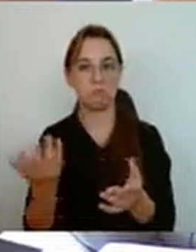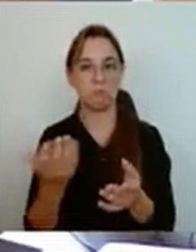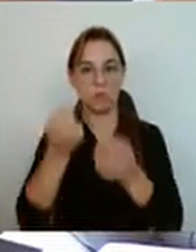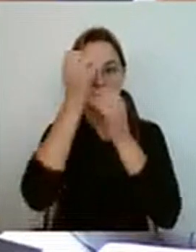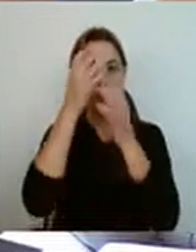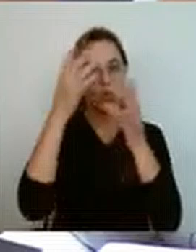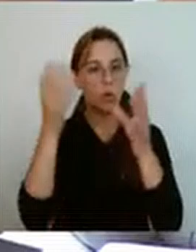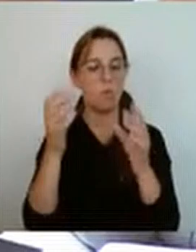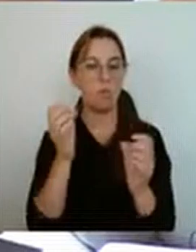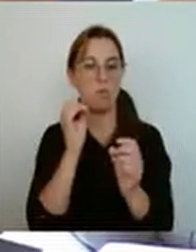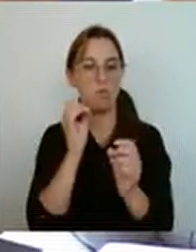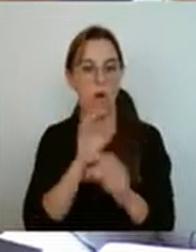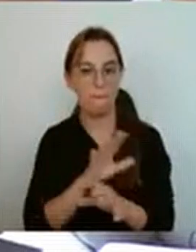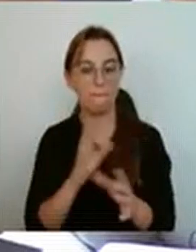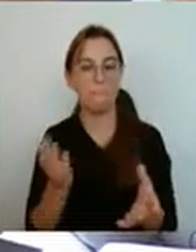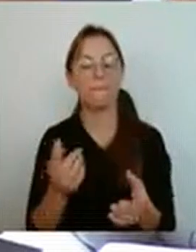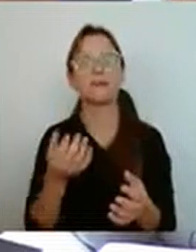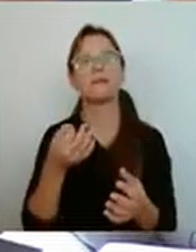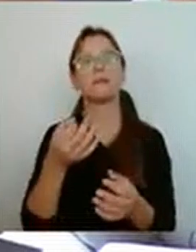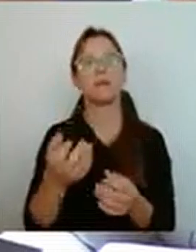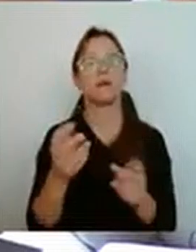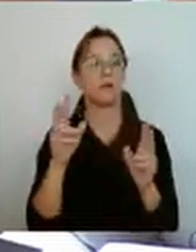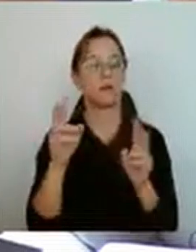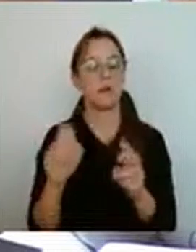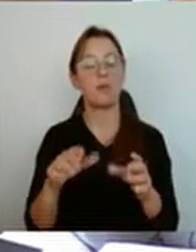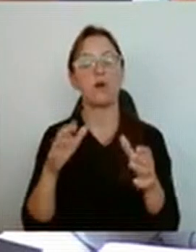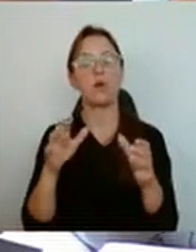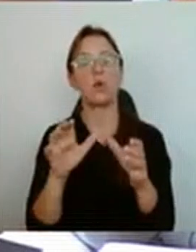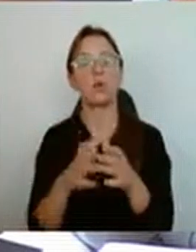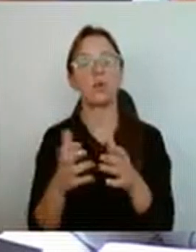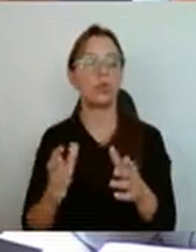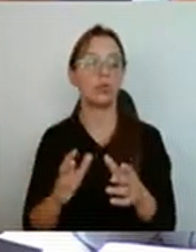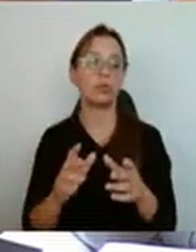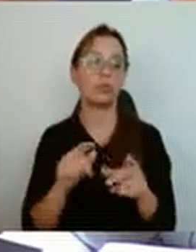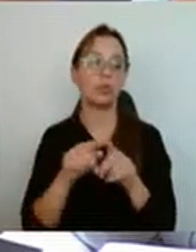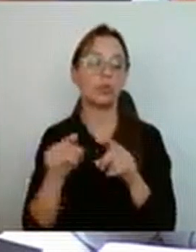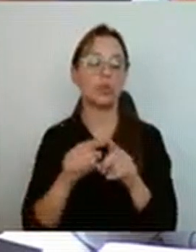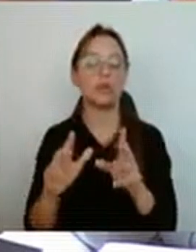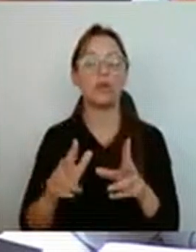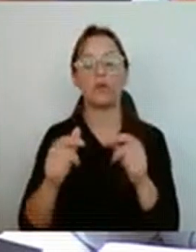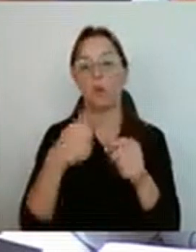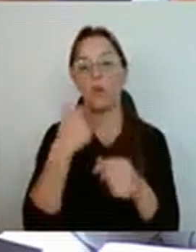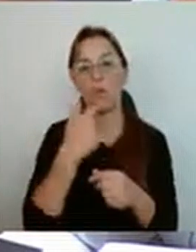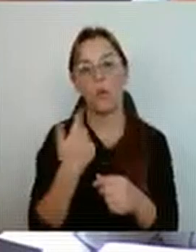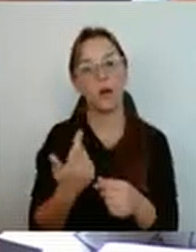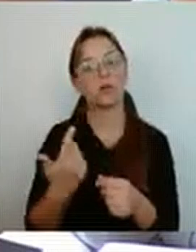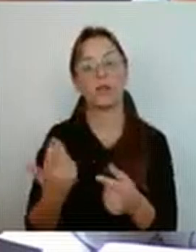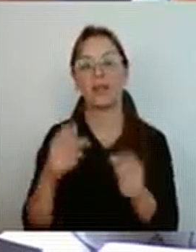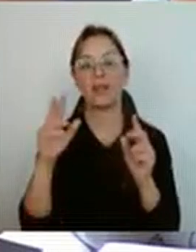Evoluir Oeiras sem que fosse dada qualquer informação por parte da Mesa da